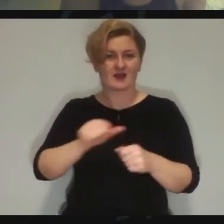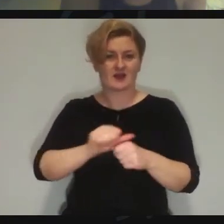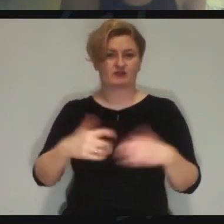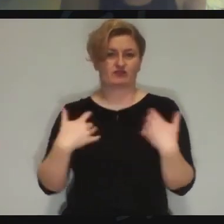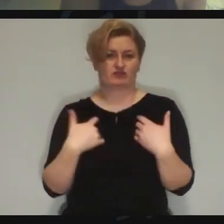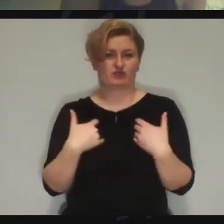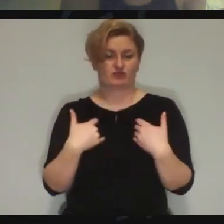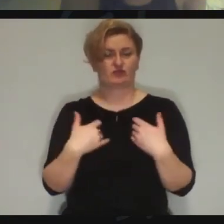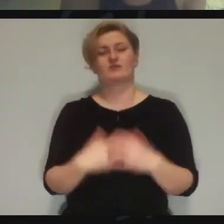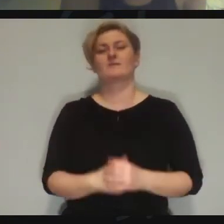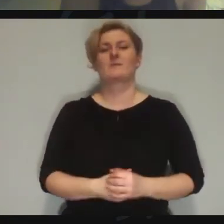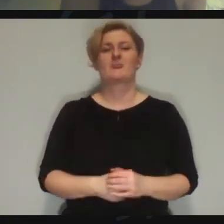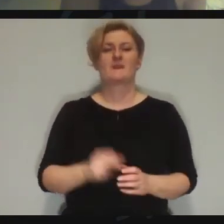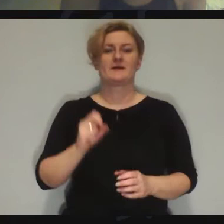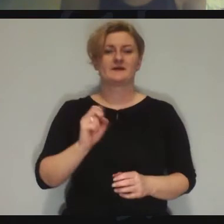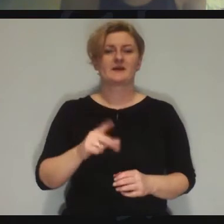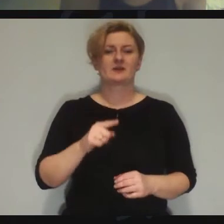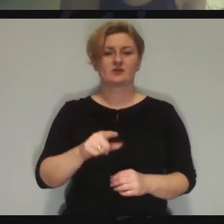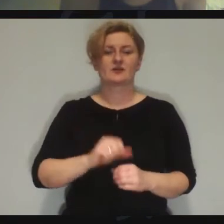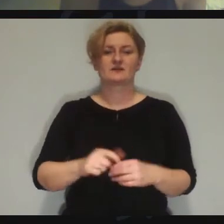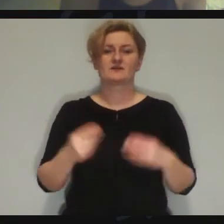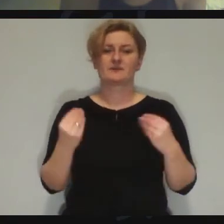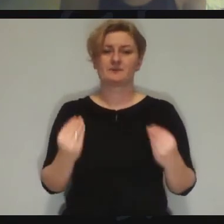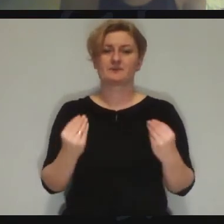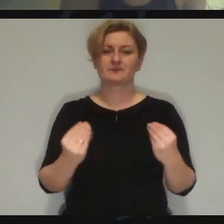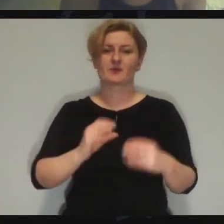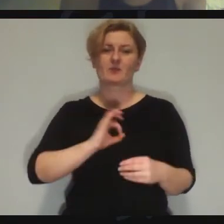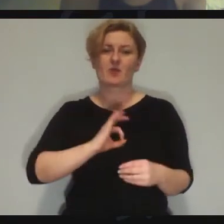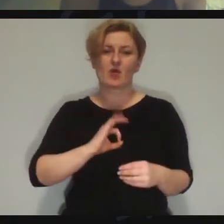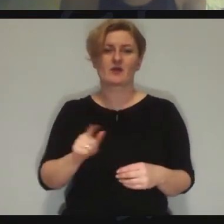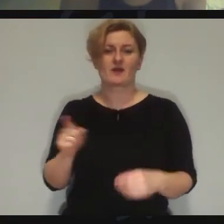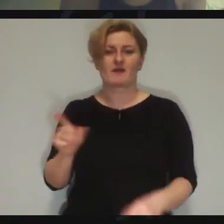Ania: Tak, to prawda. Jest to niesamowite w naszej pracy.